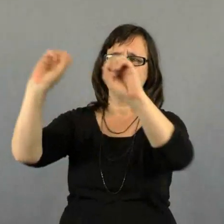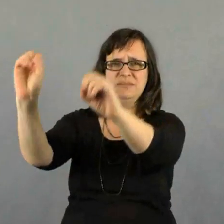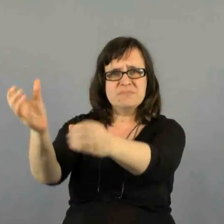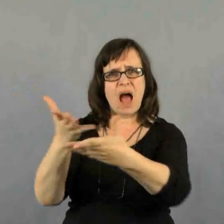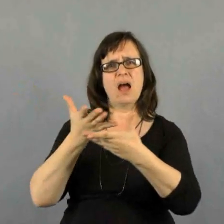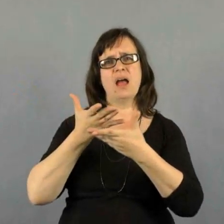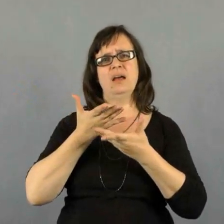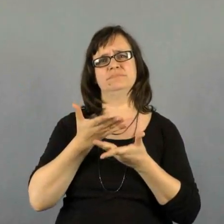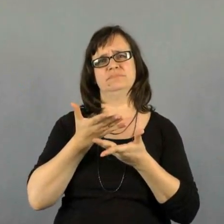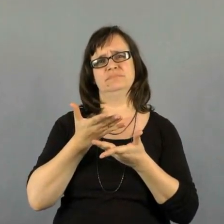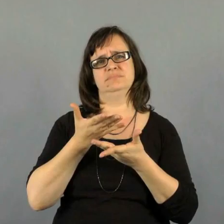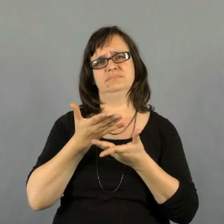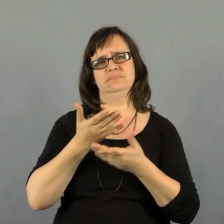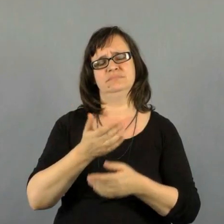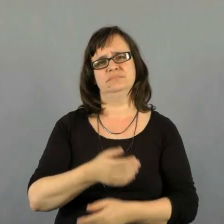So beschenkt er uns